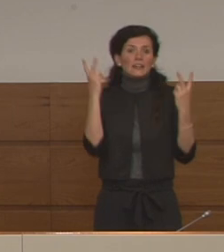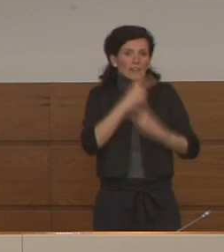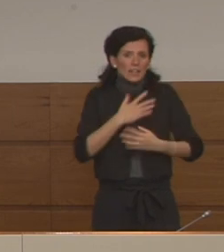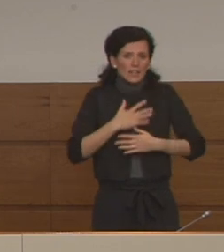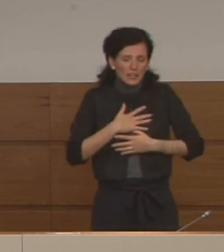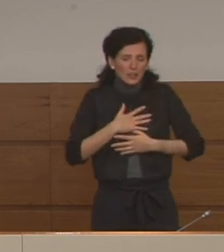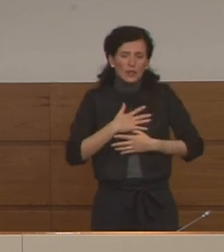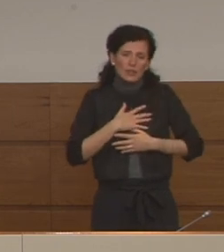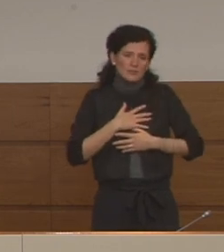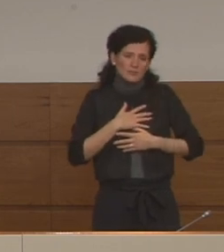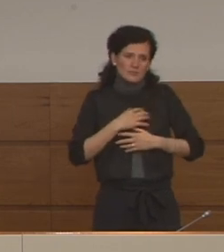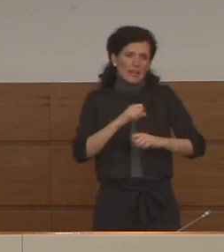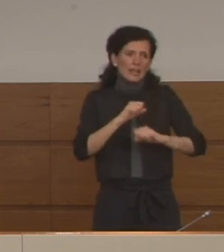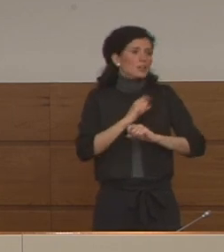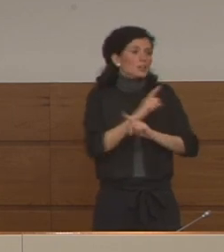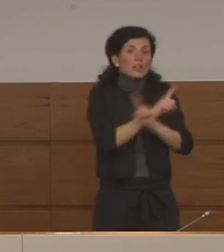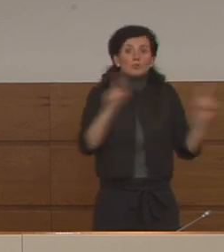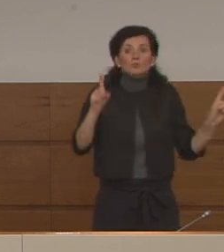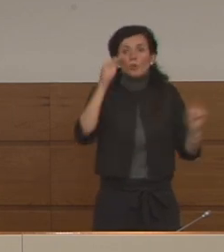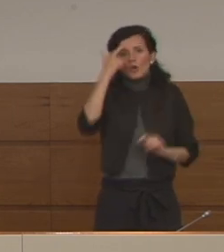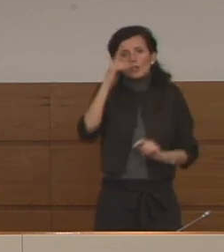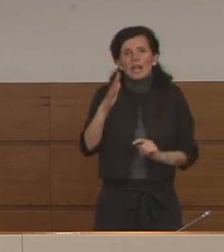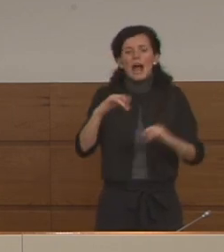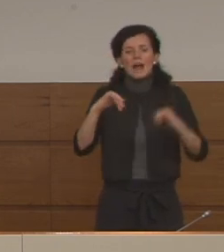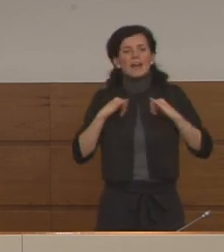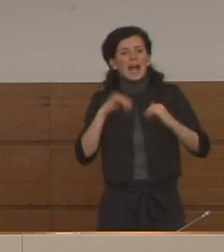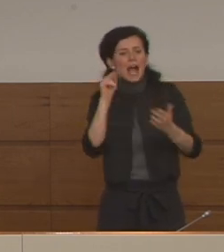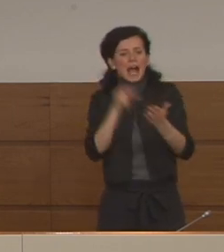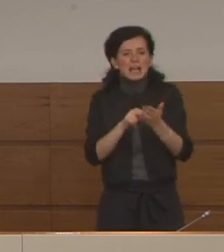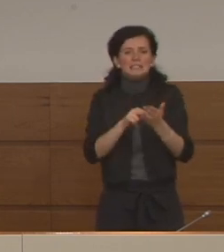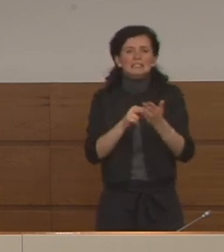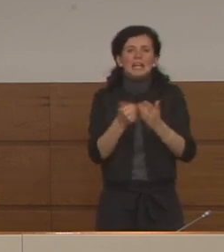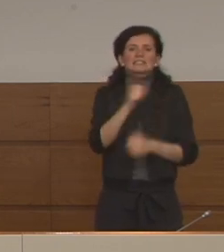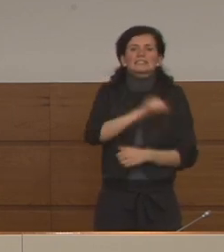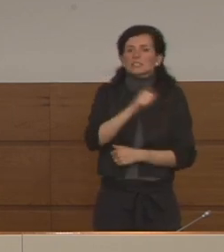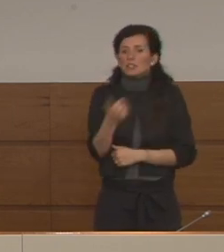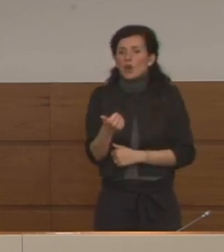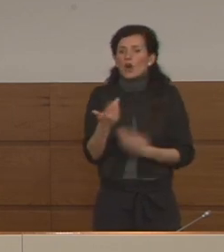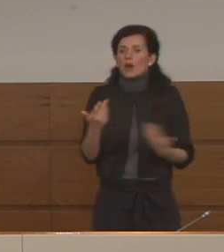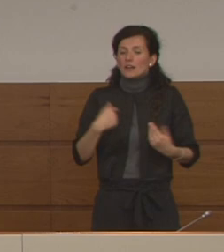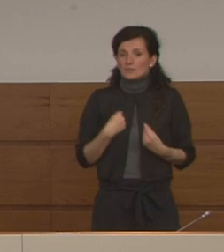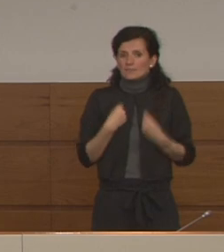veramente lo sappia e quindi qualsiasi risposta che dia un dettaglio preciso